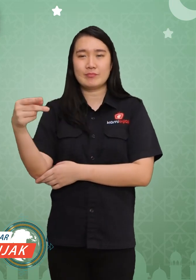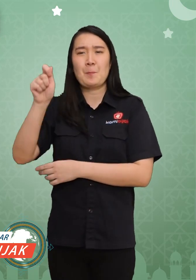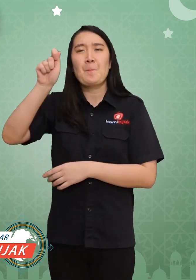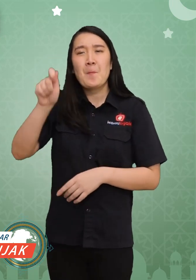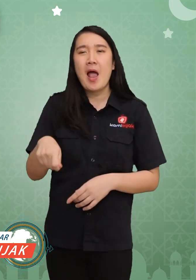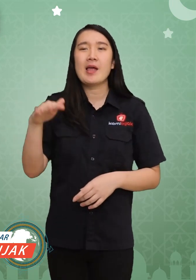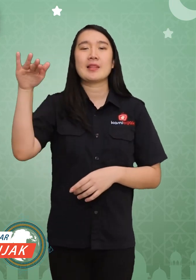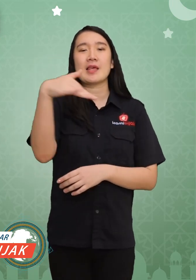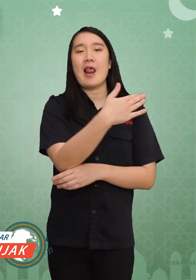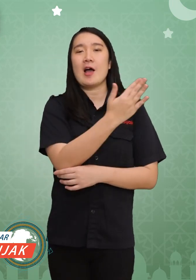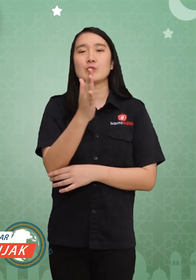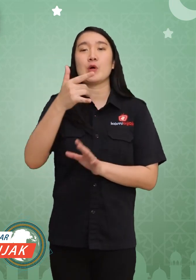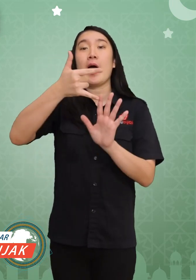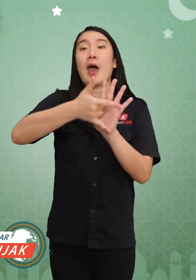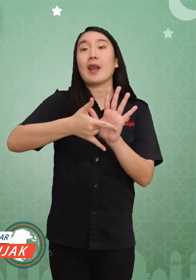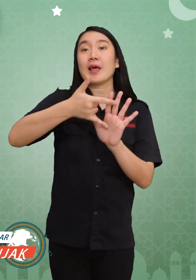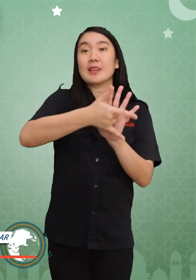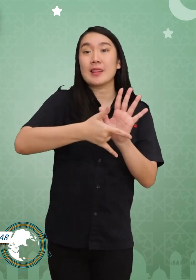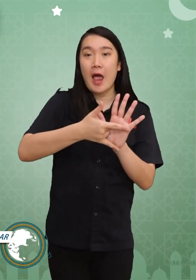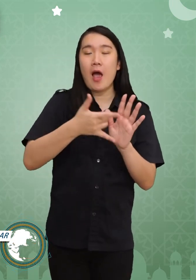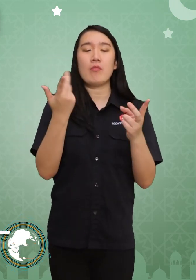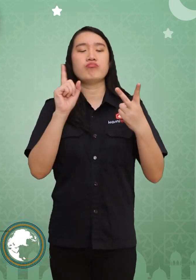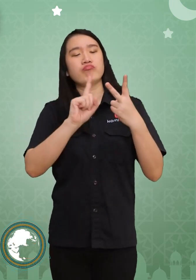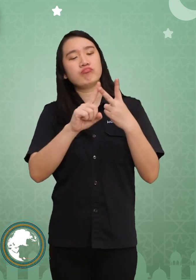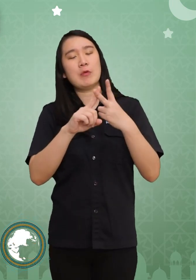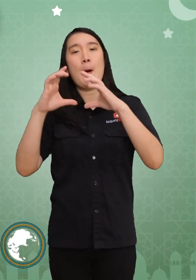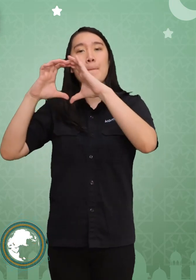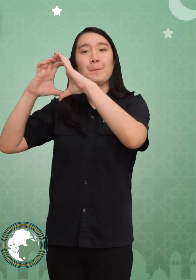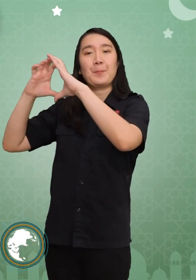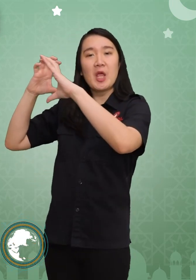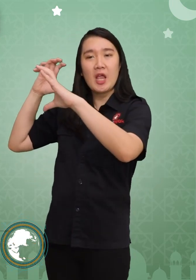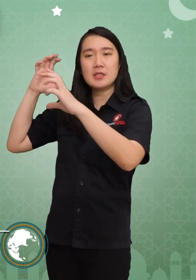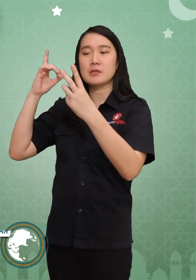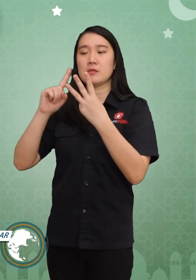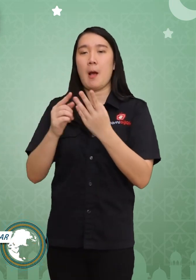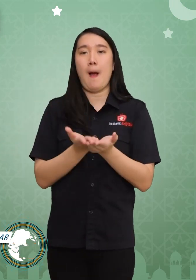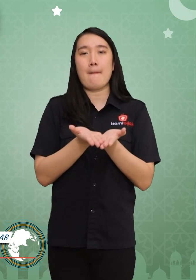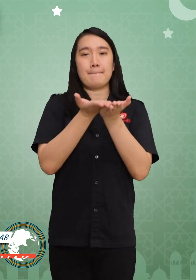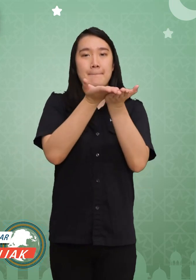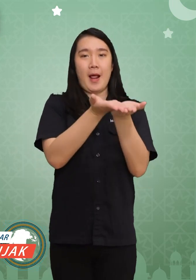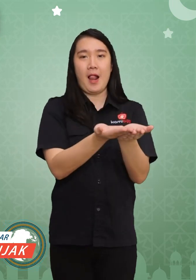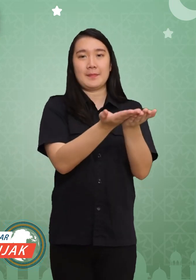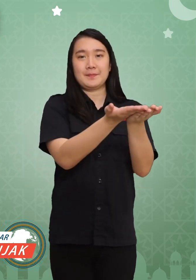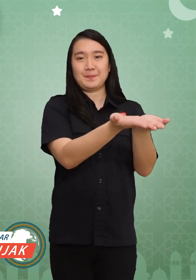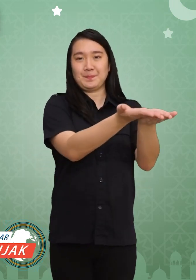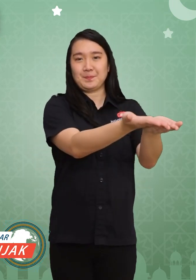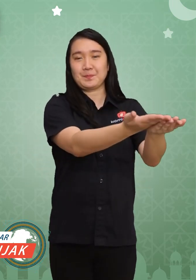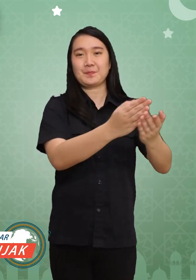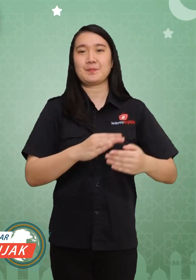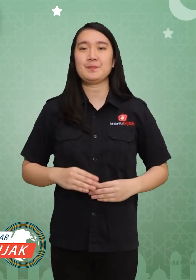dengan menggunakan transportasi kereta api, bis, dan kapal laut.